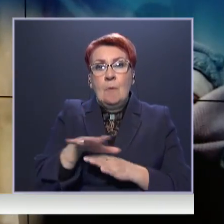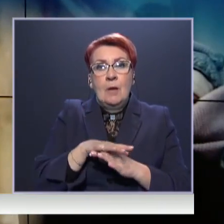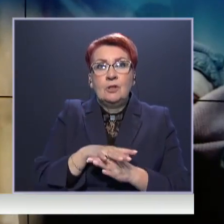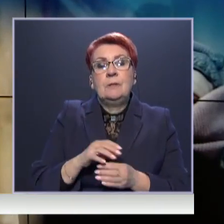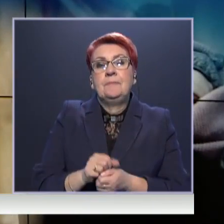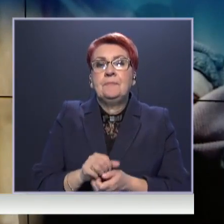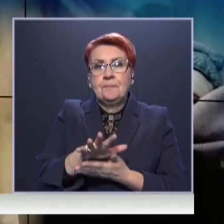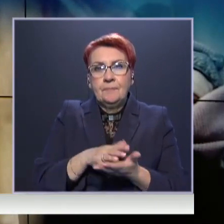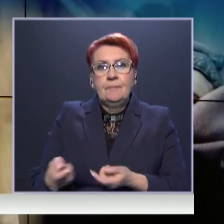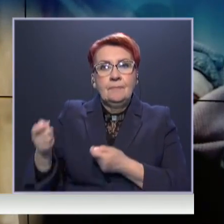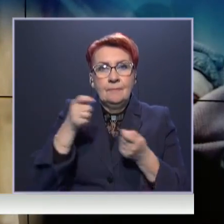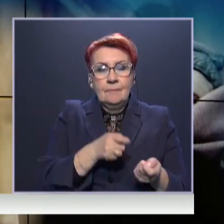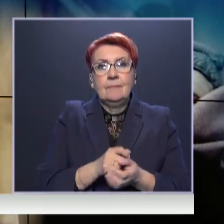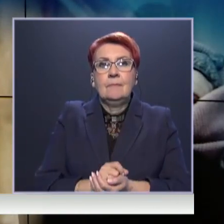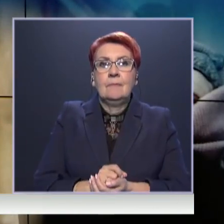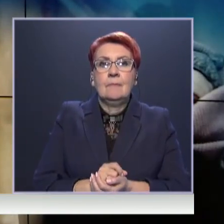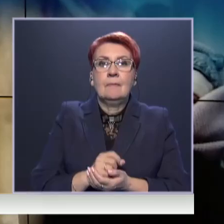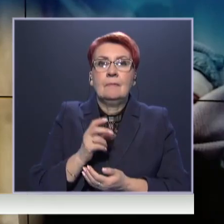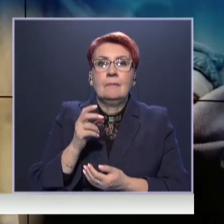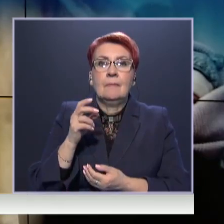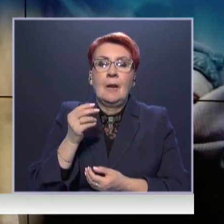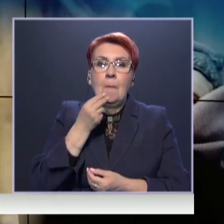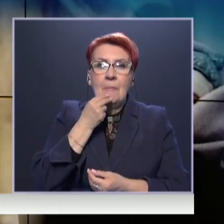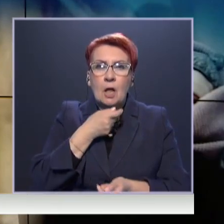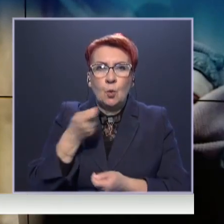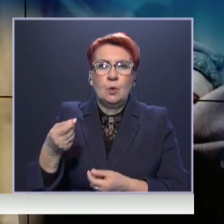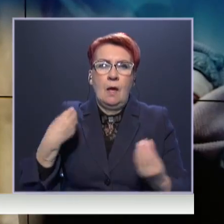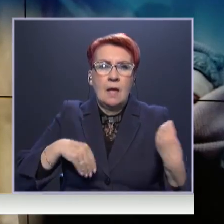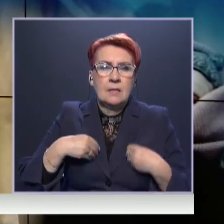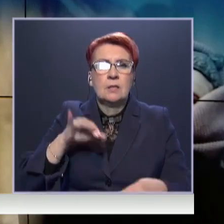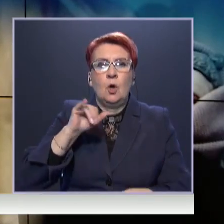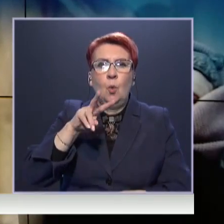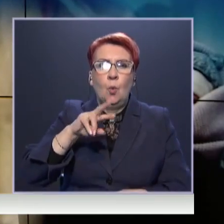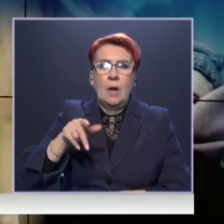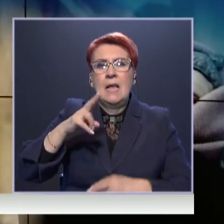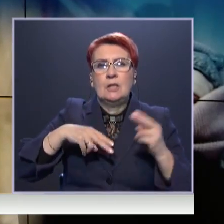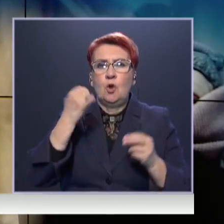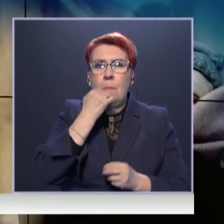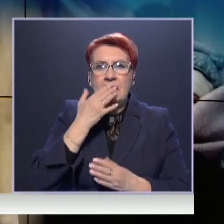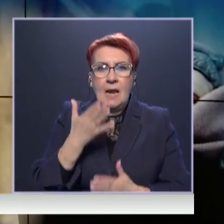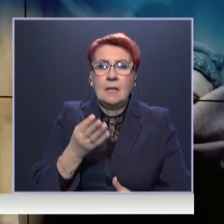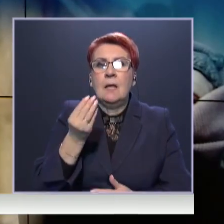святогорскую лавру из КиТ вадамовки на Донбассе продукты одежду уголь стройматериалы продуктовые наборы передали